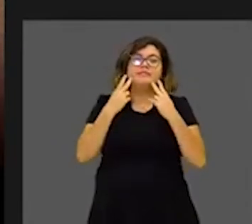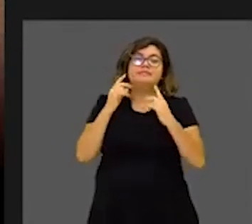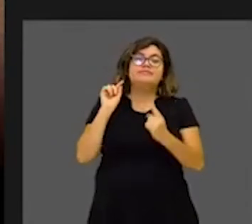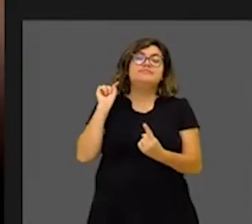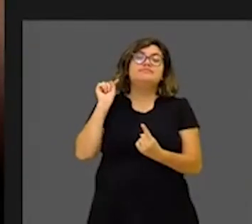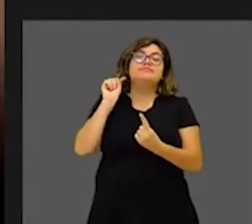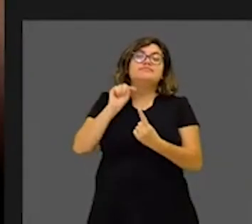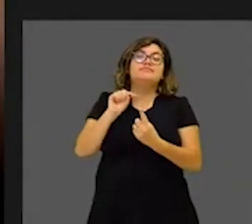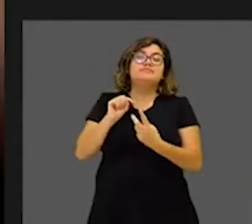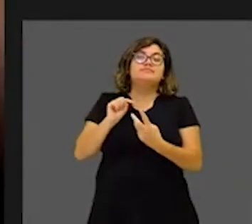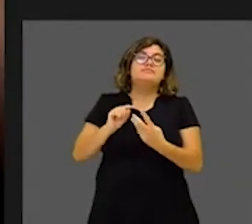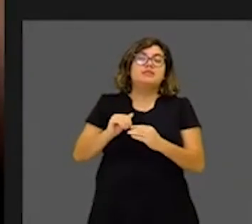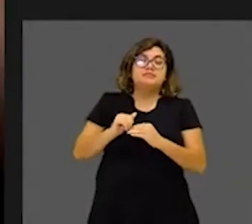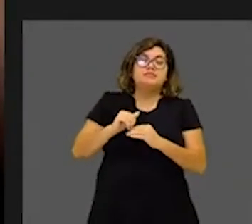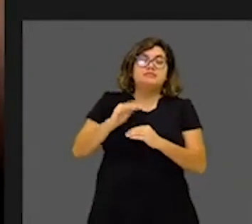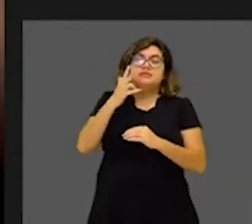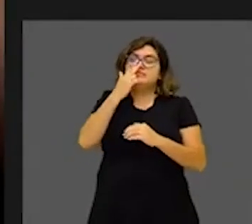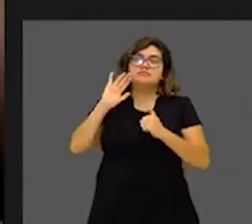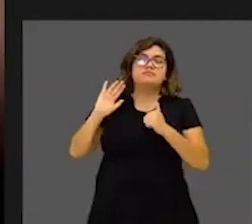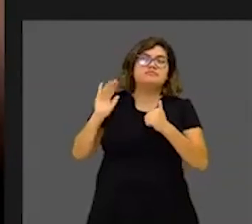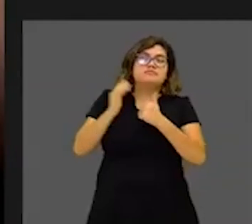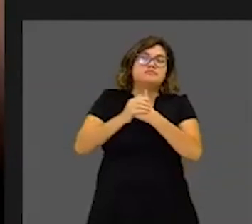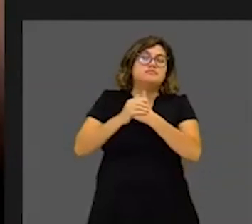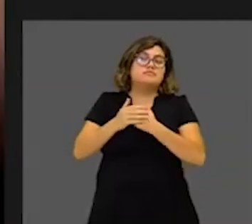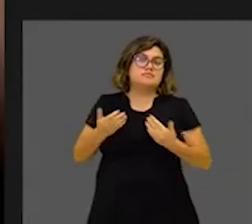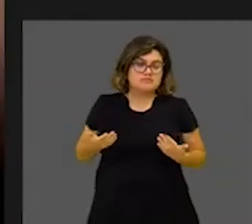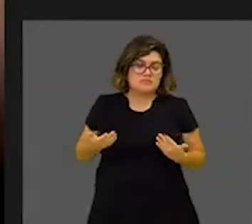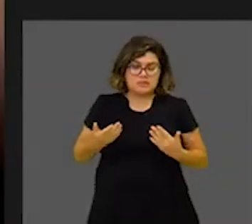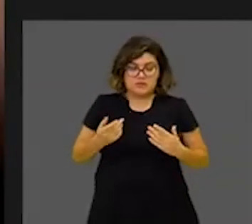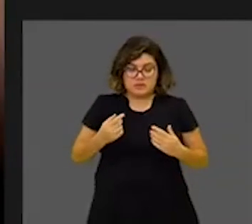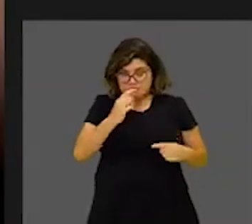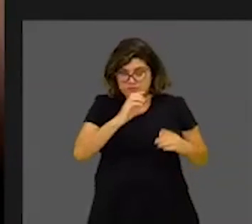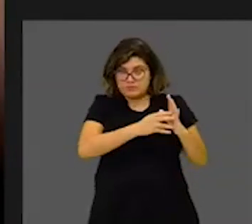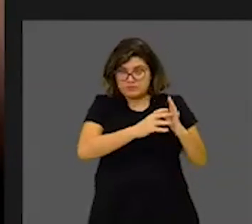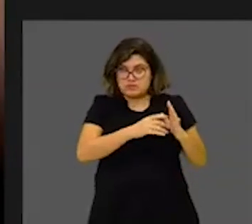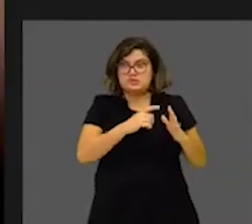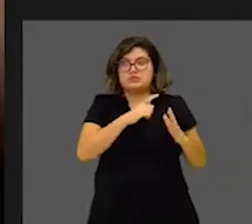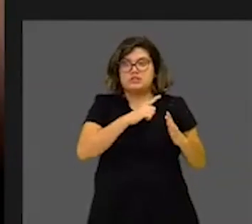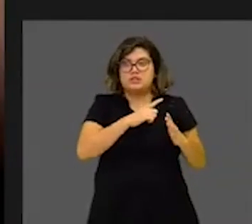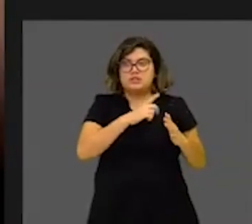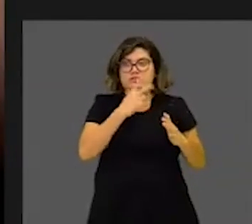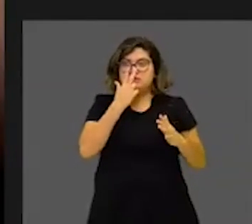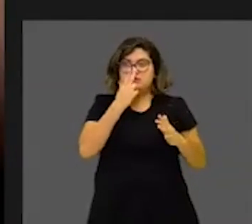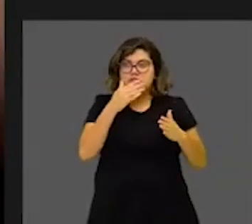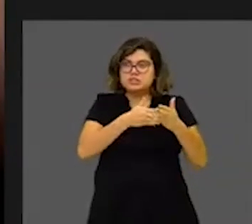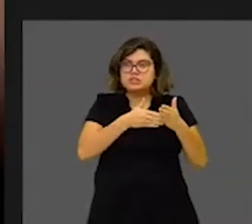as mais escondidas por assim dizer é o partido político tem muita Resistência é e mostrar as